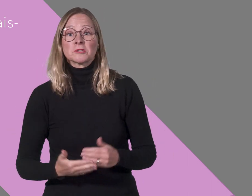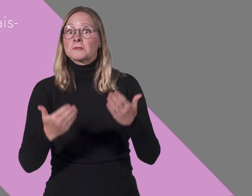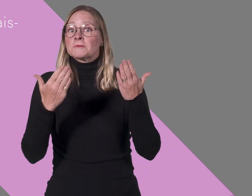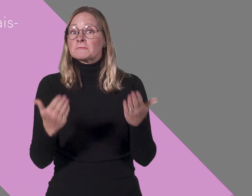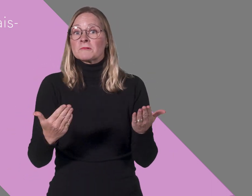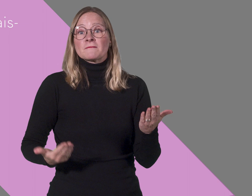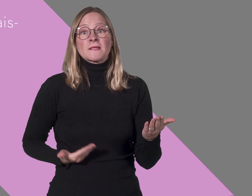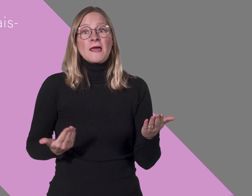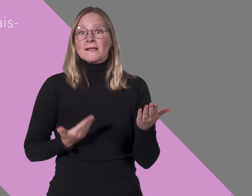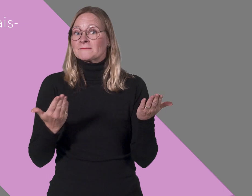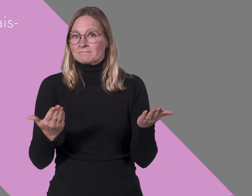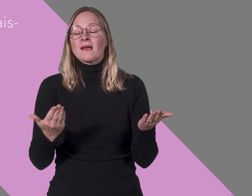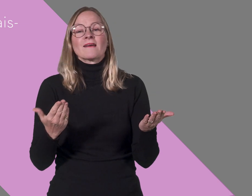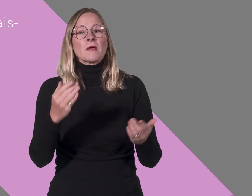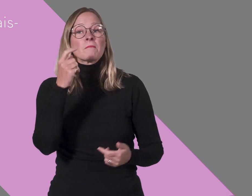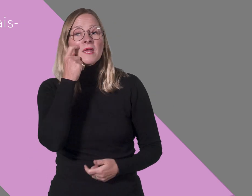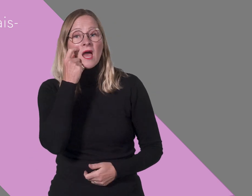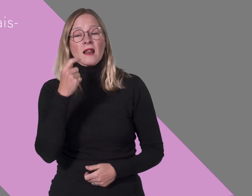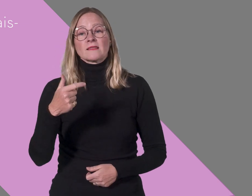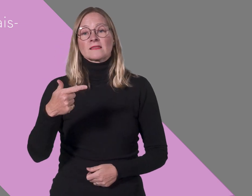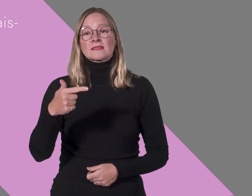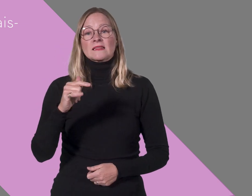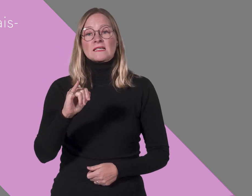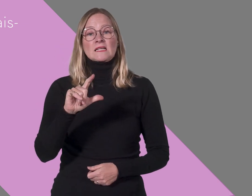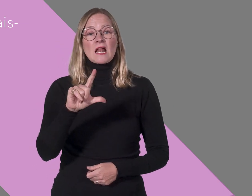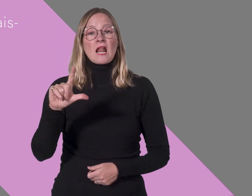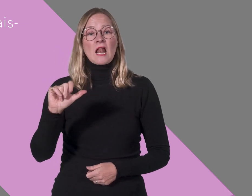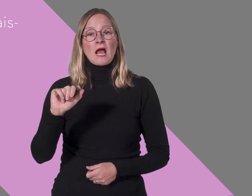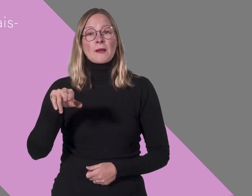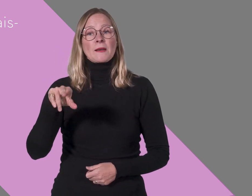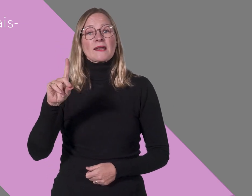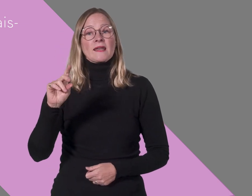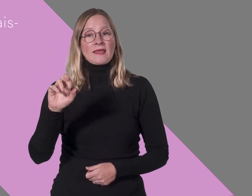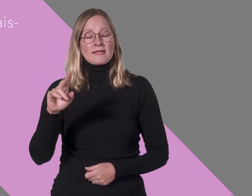Tällä kertaa vieraaksi saapuu Mikaela Tillander, -